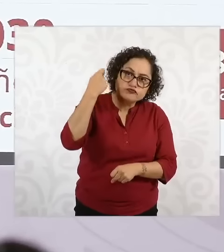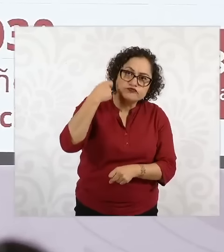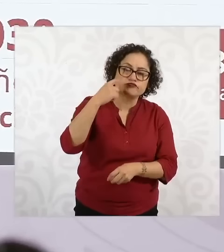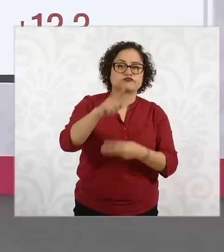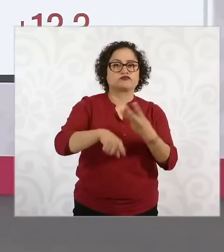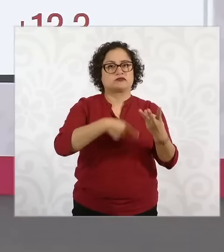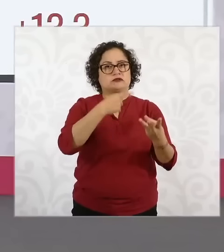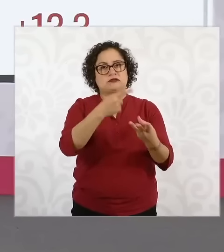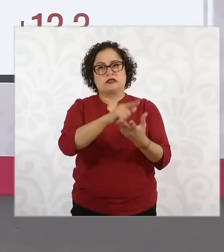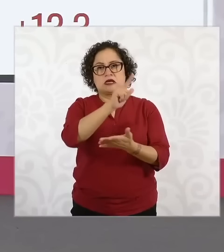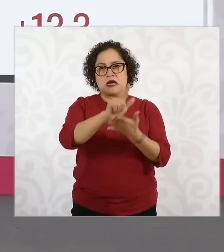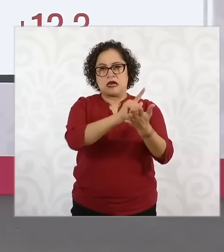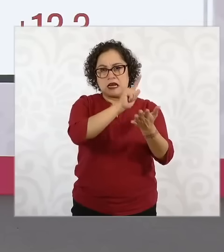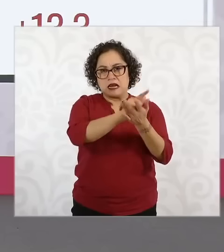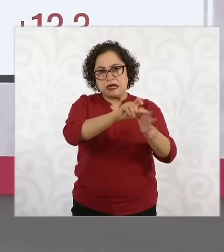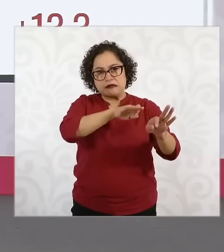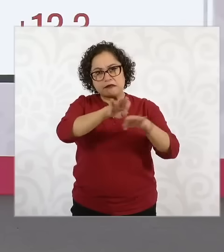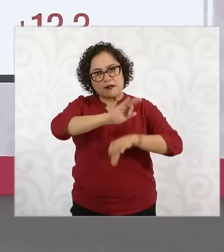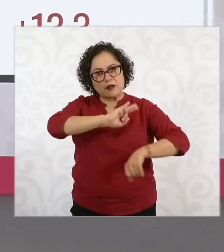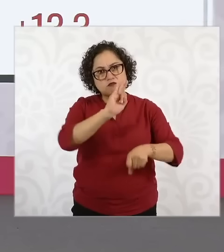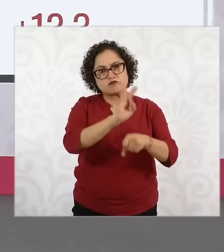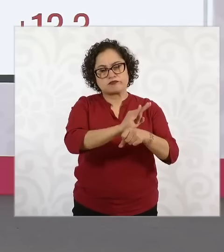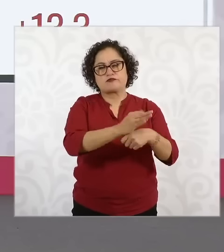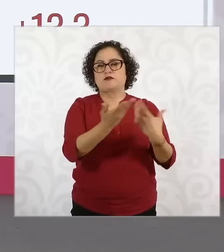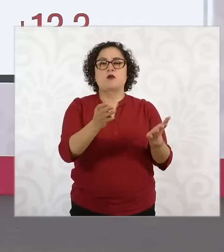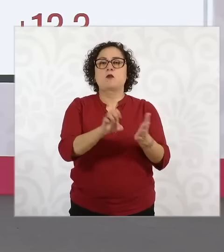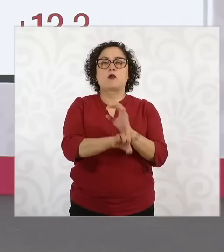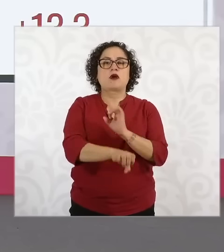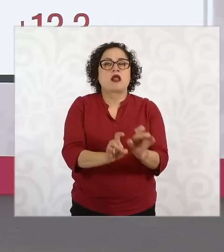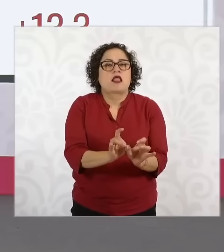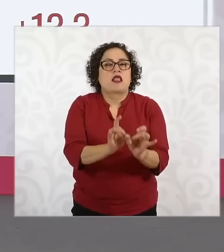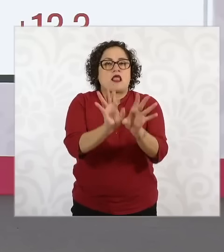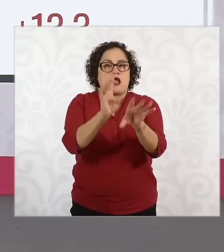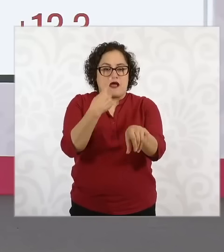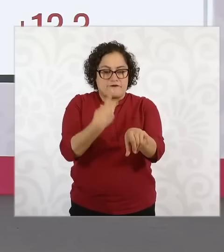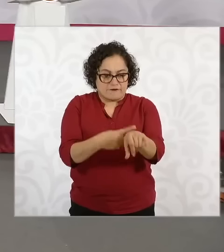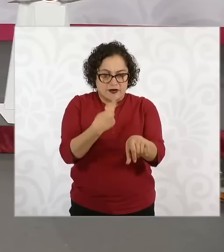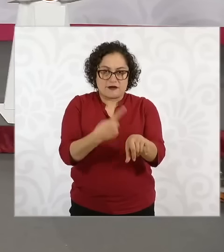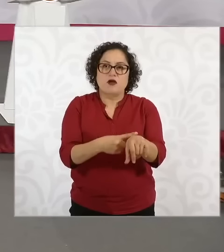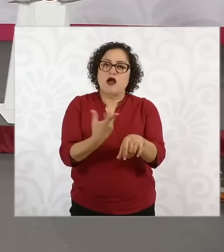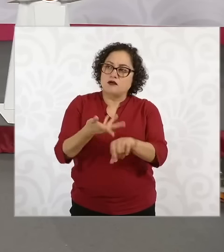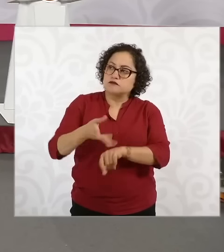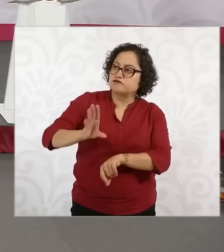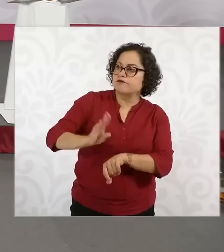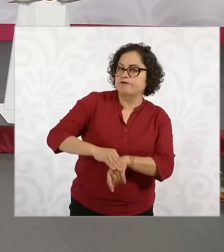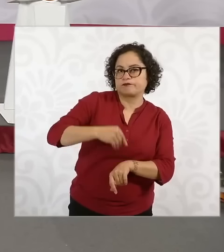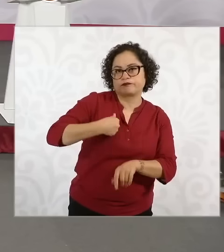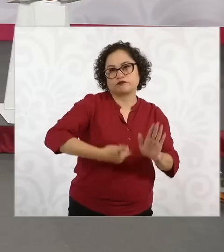te puedan seguir dando un permiso para estar en tu casa, pero al mismo tiempo recibir un ingreso,